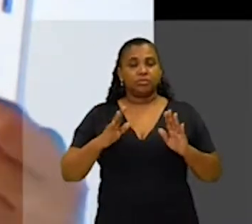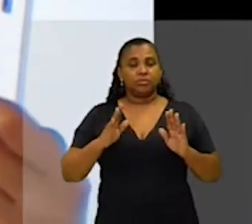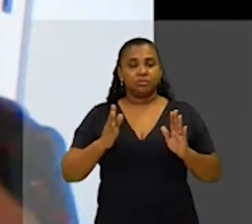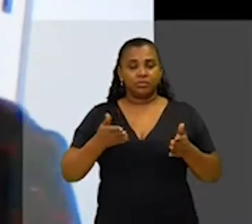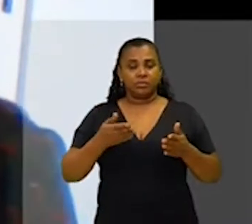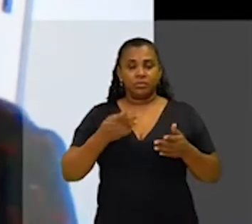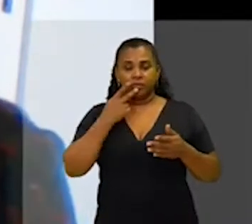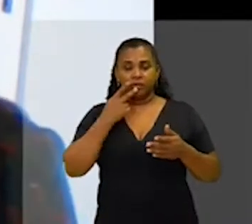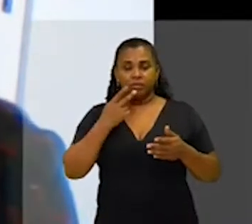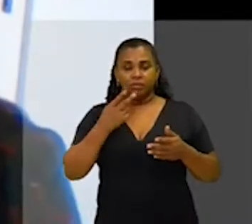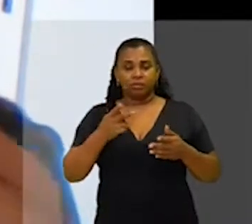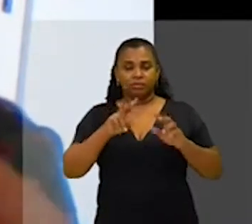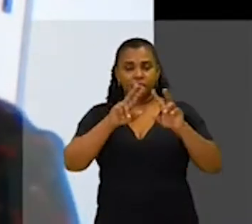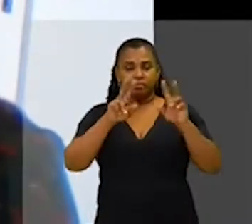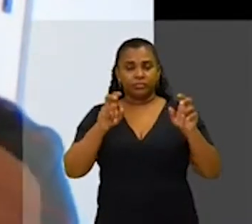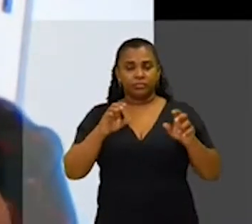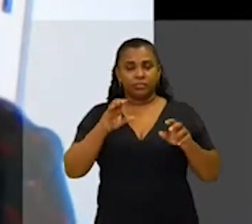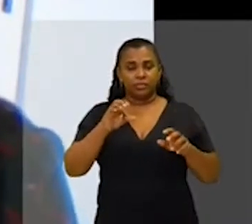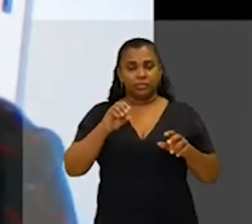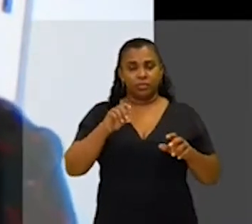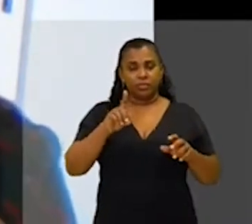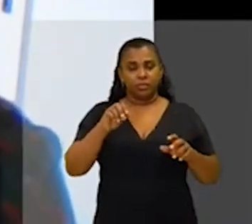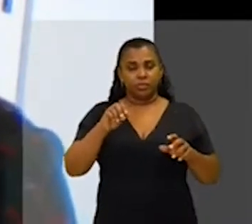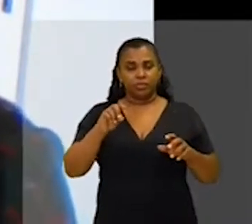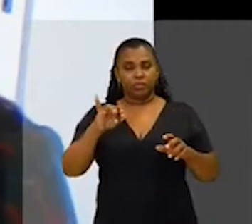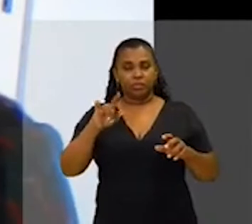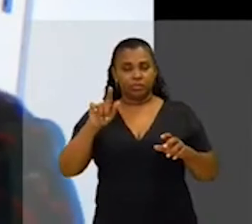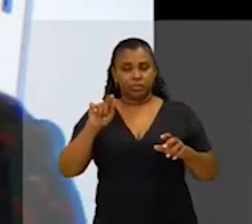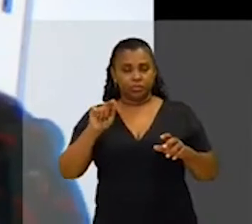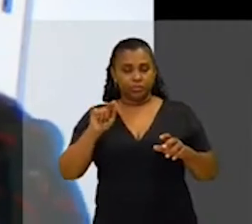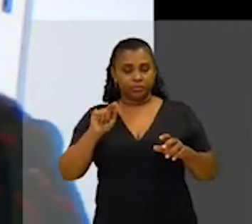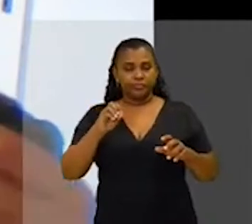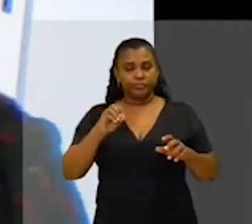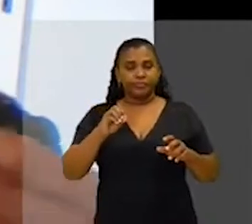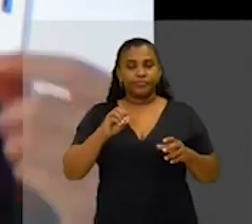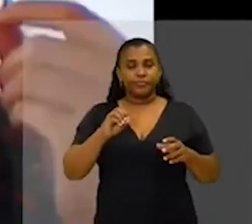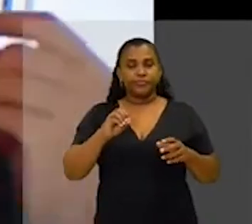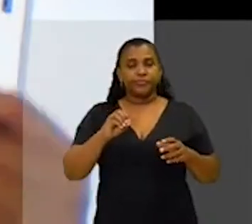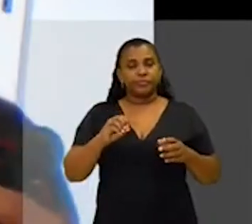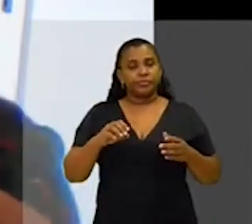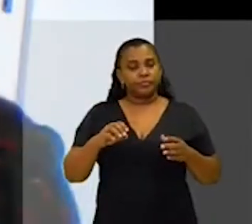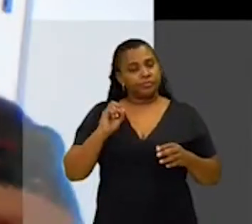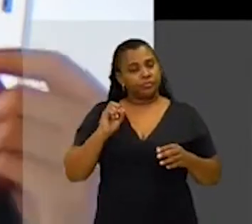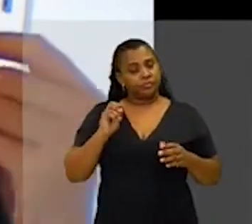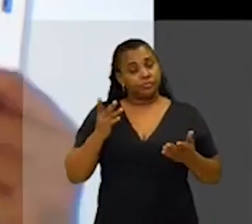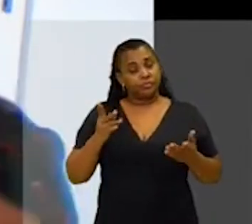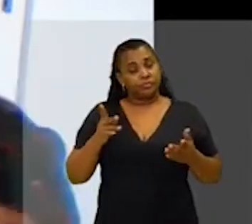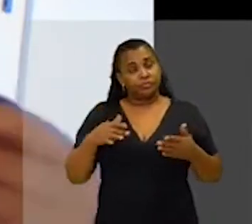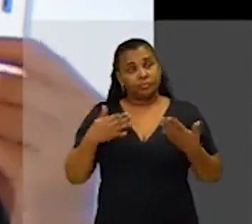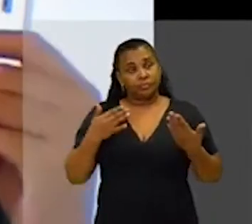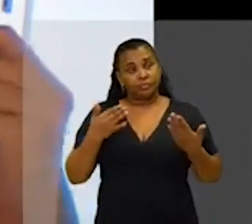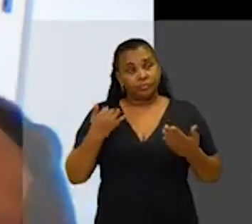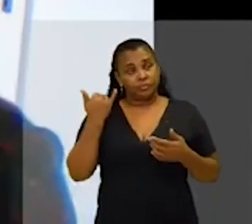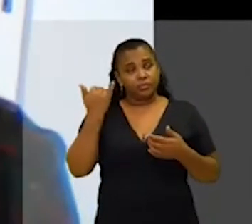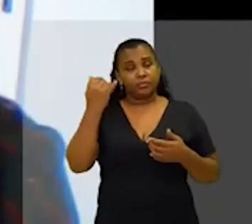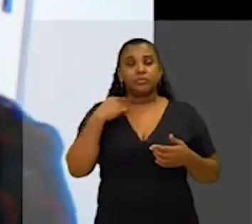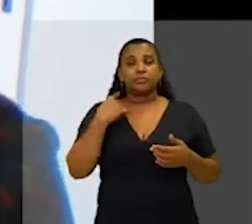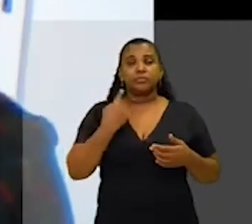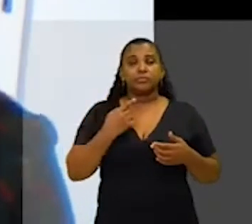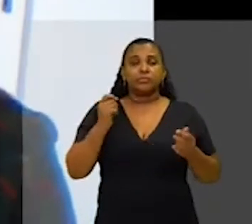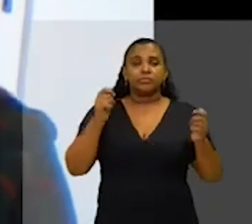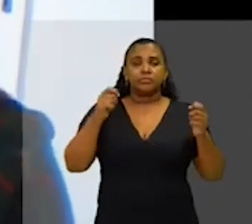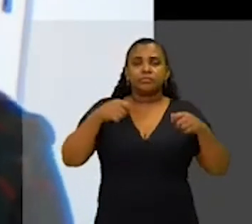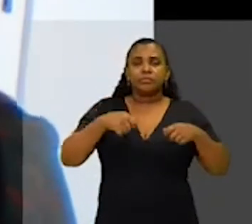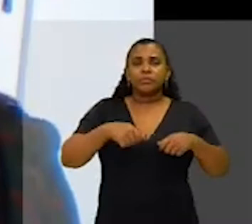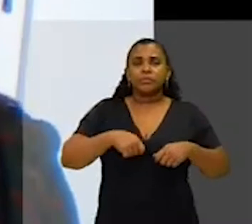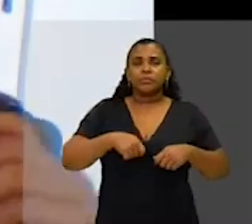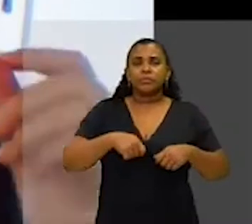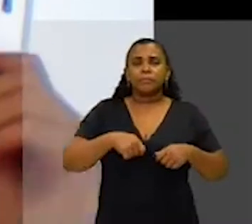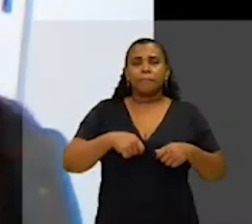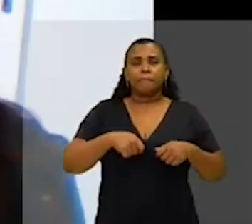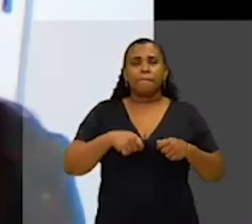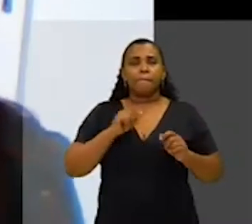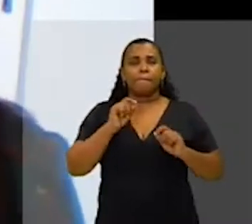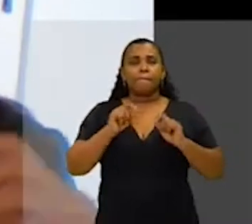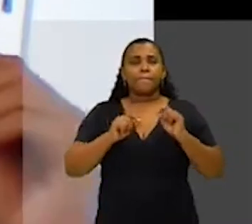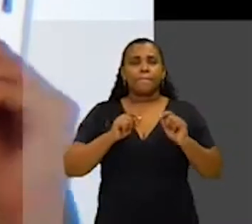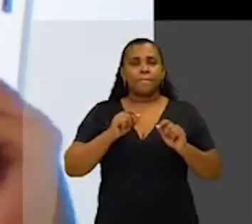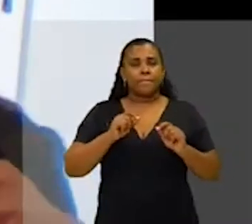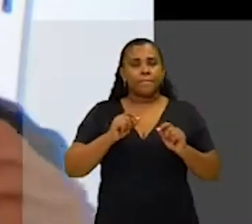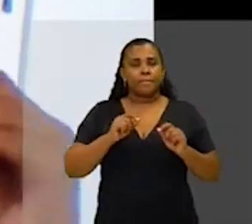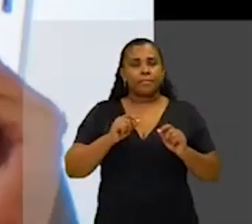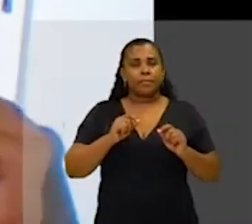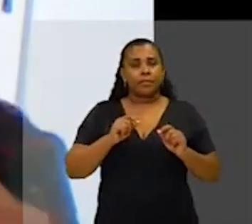Marcelo colocou Ok mas seria interessante a gente tem a possibilidade de que pelo menos não mandato